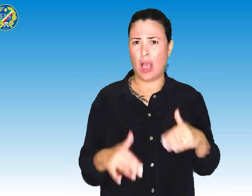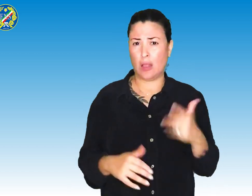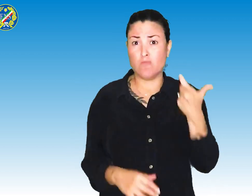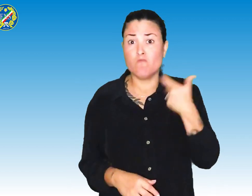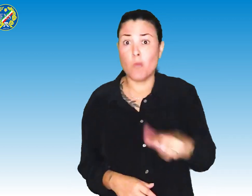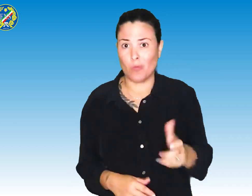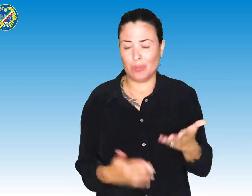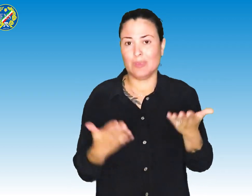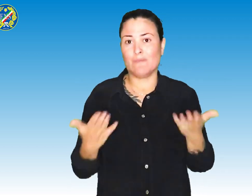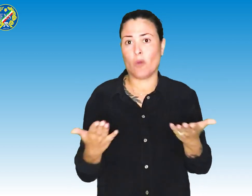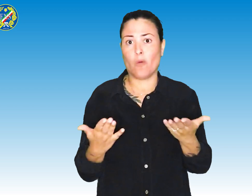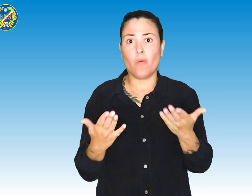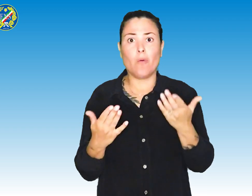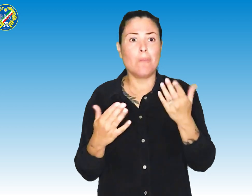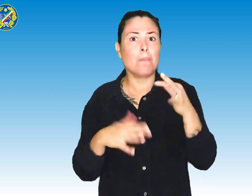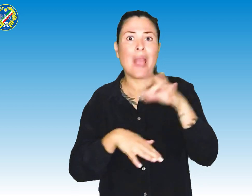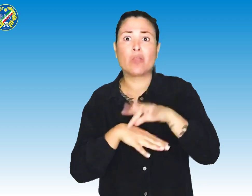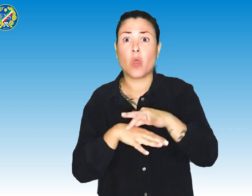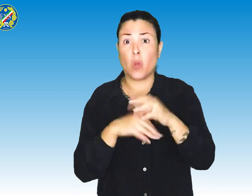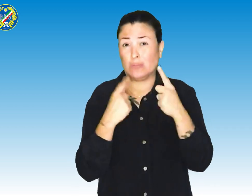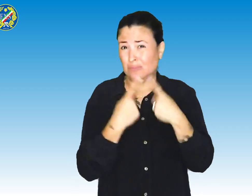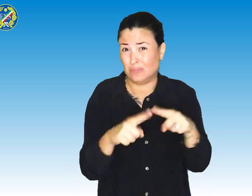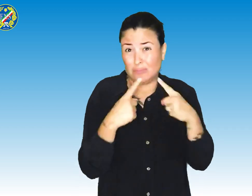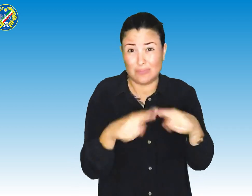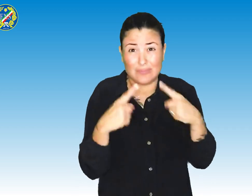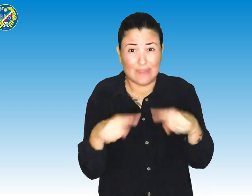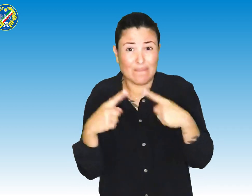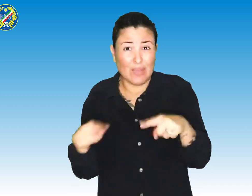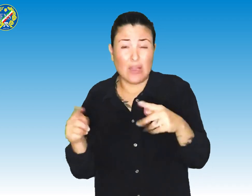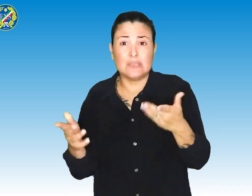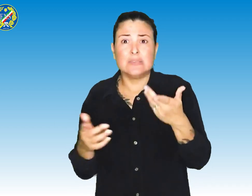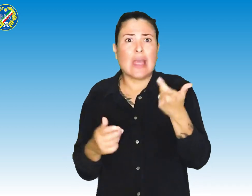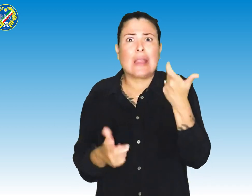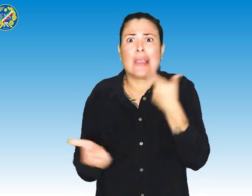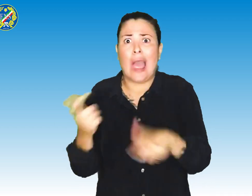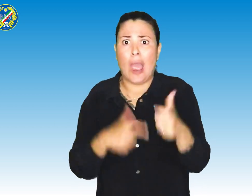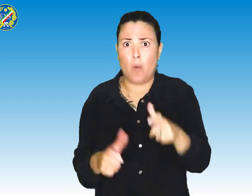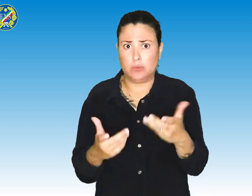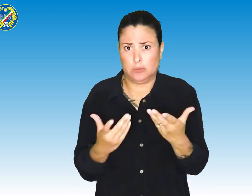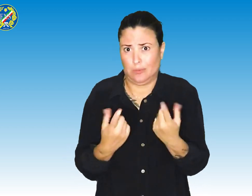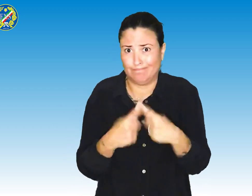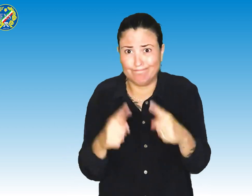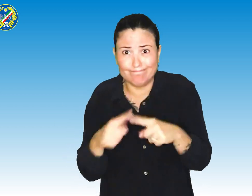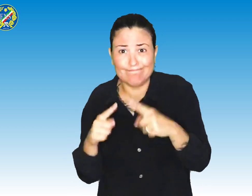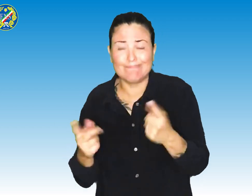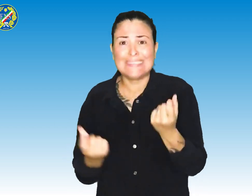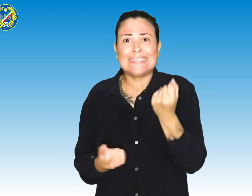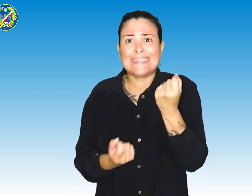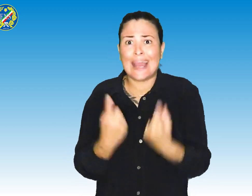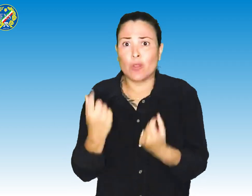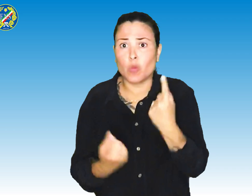le malattie rare sono molto diverse fra loro per quanto riguarda